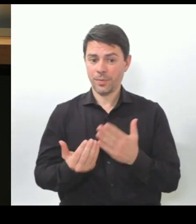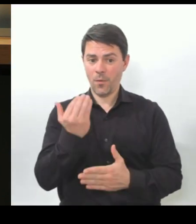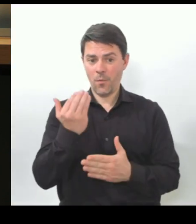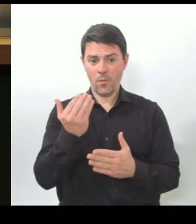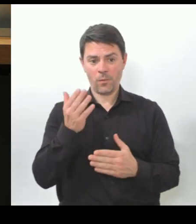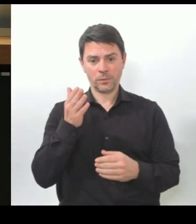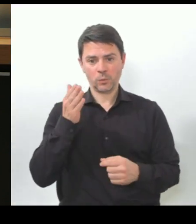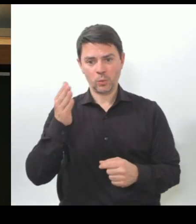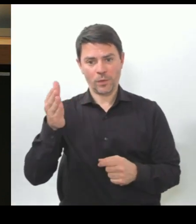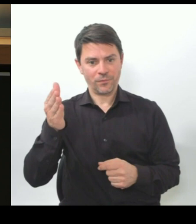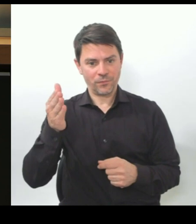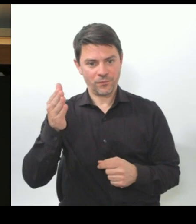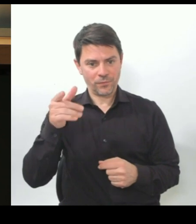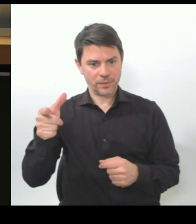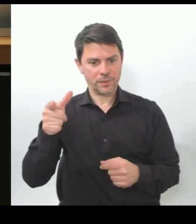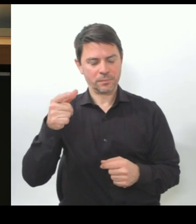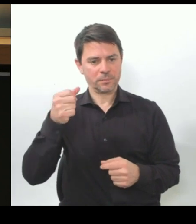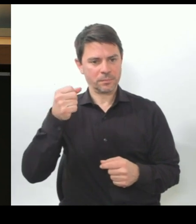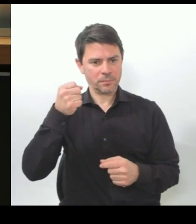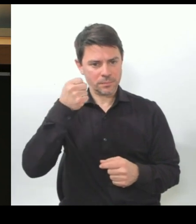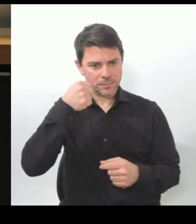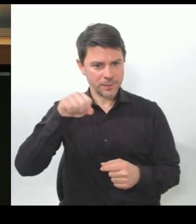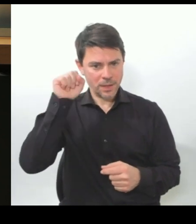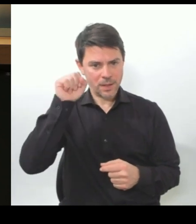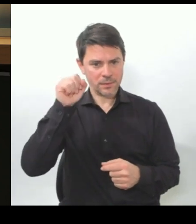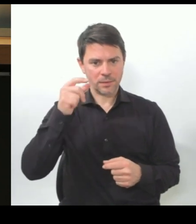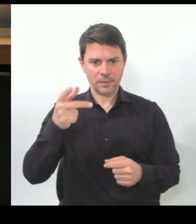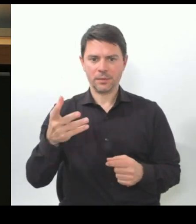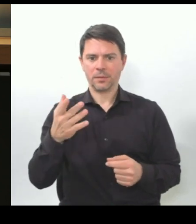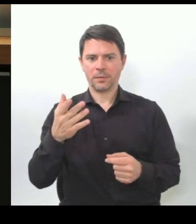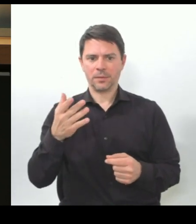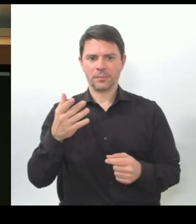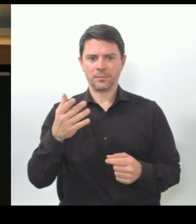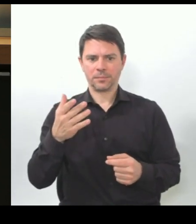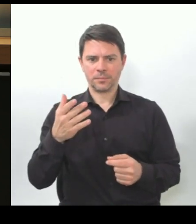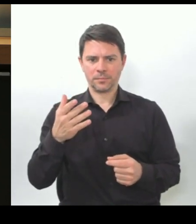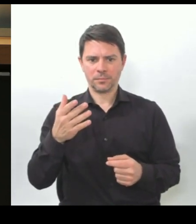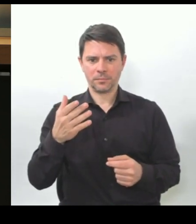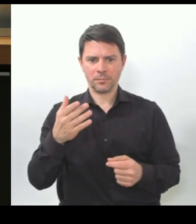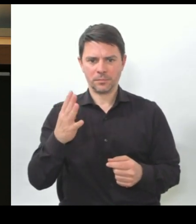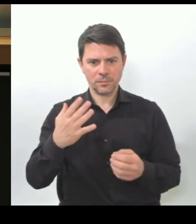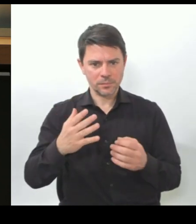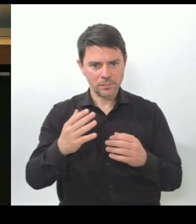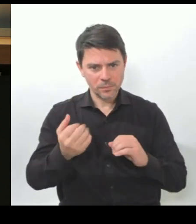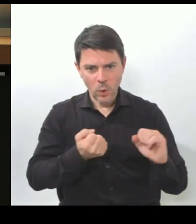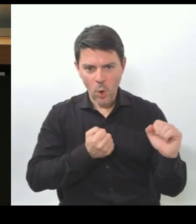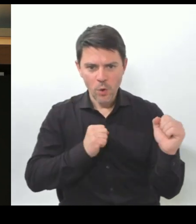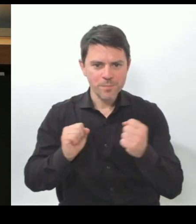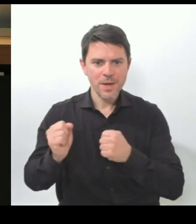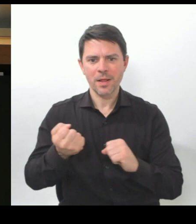Dafür setzen wir uns ein und ich freue mich auf diesen Wahltermin und hoffentlich eine neue Politik und vor allem in der Mobilitäts Politik